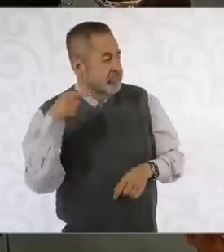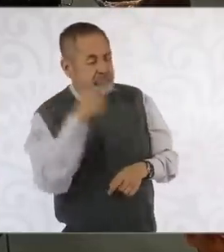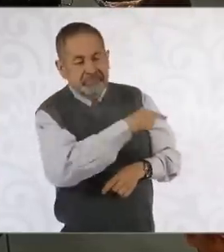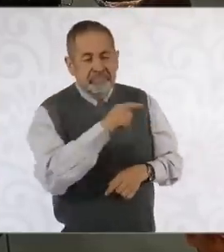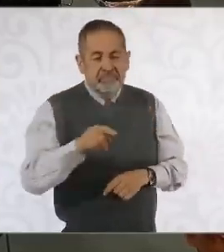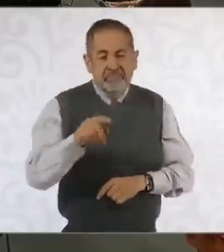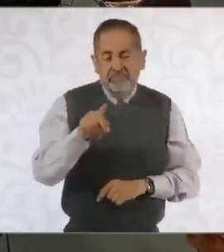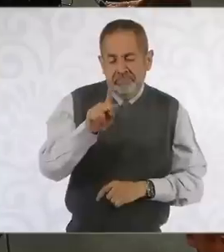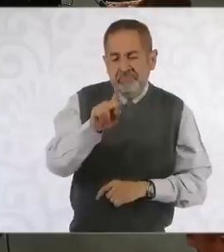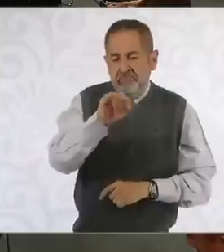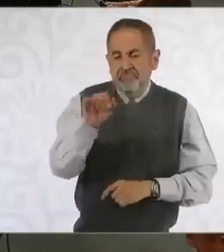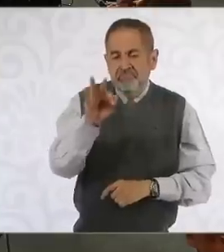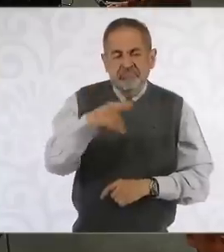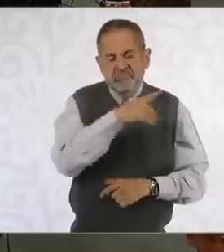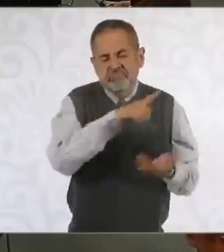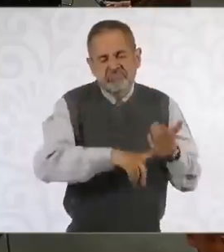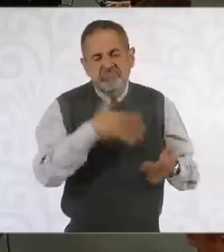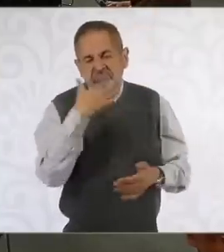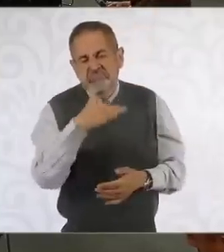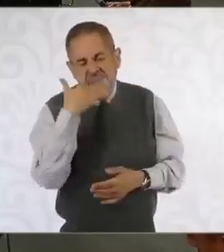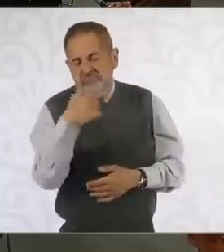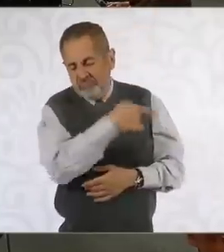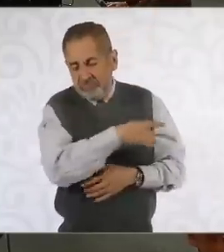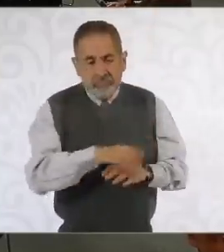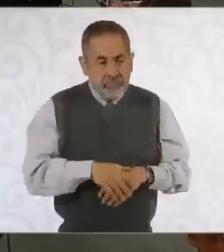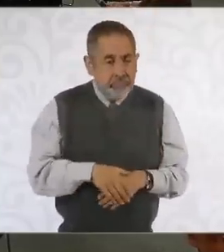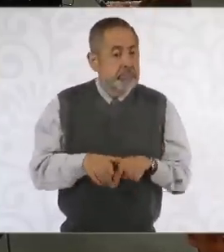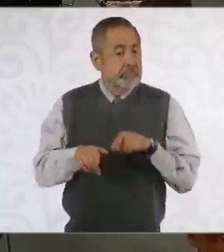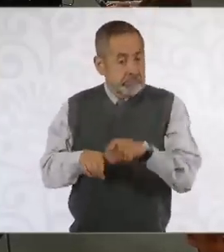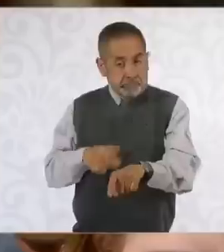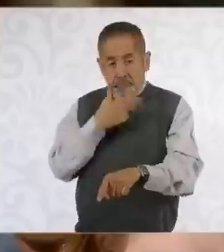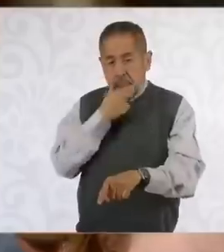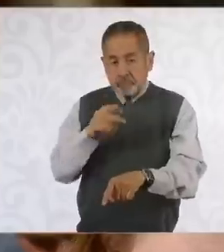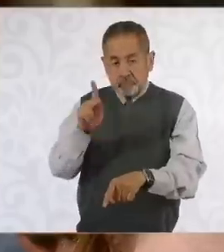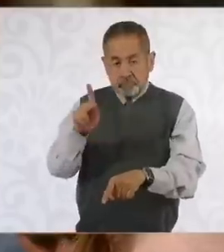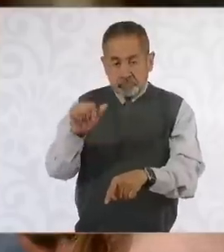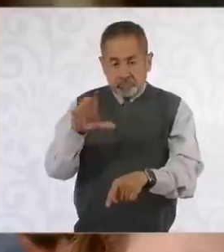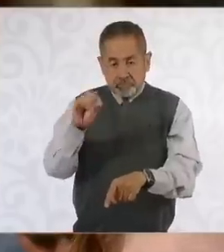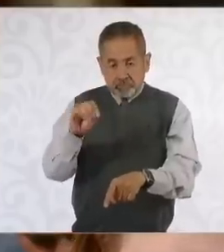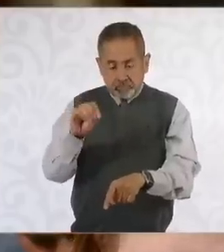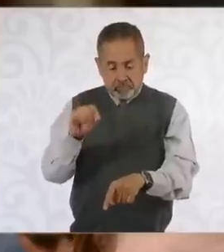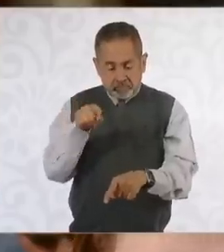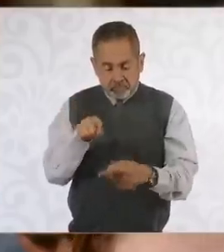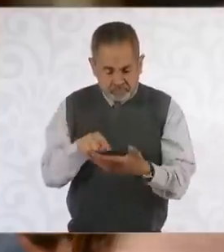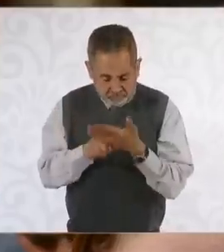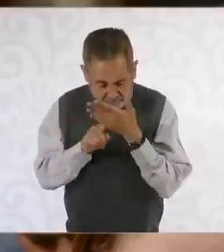y pago Cruz viene haciendo una reflexión que me pareciera muy importante interesante preguntarle